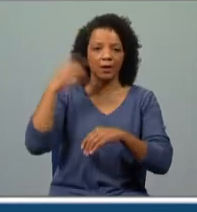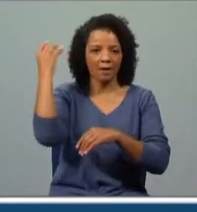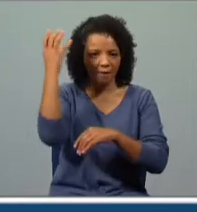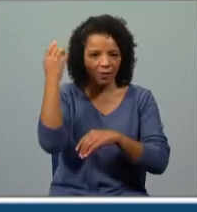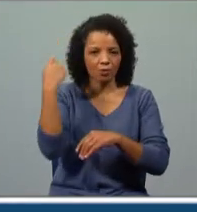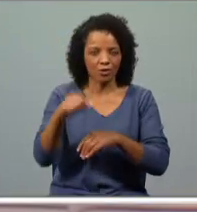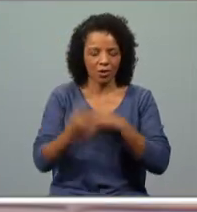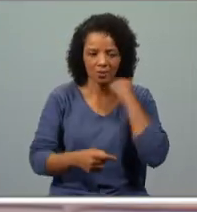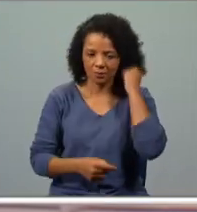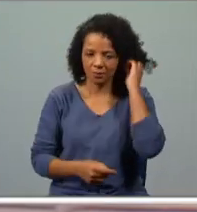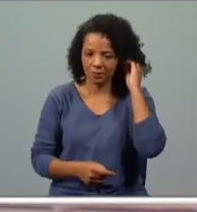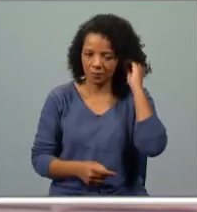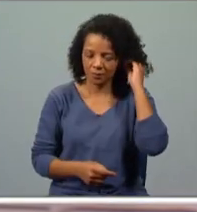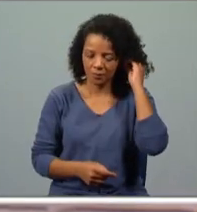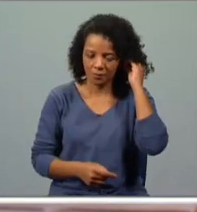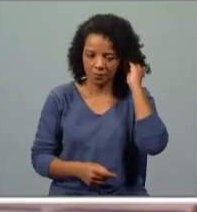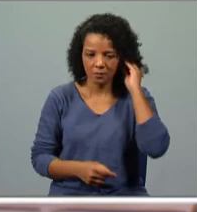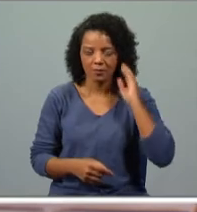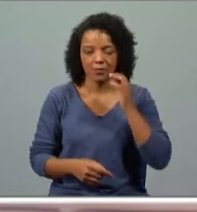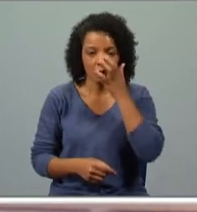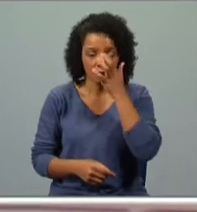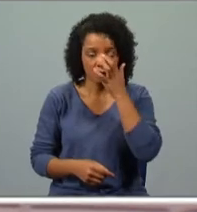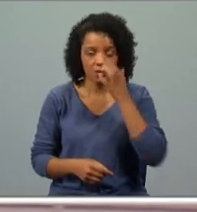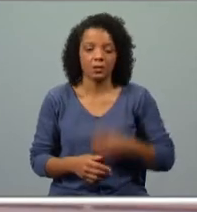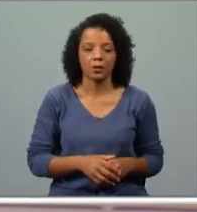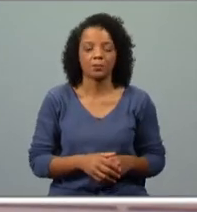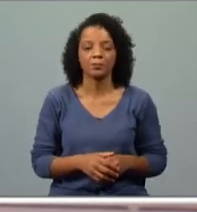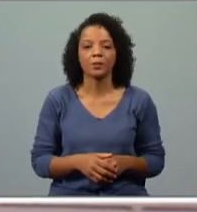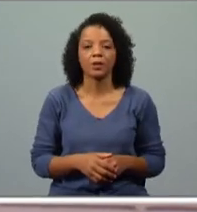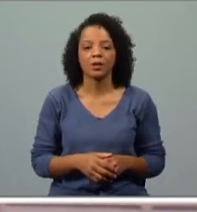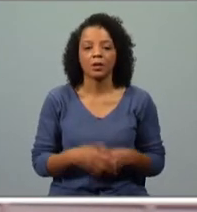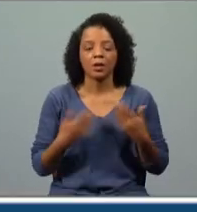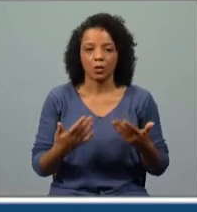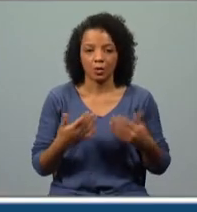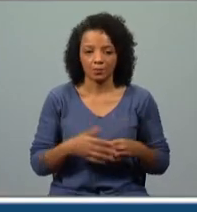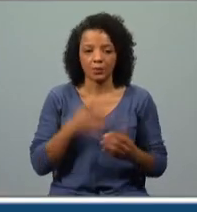aventuras bom então trago aqui as três capas dos 冒險那麼我把這三個封面